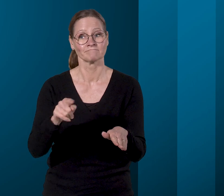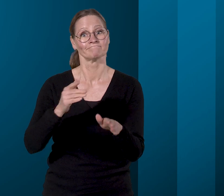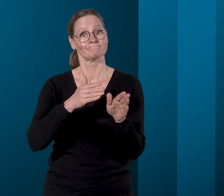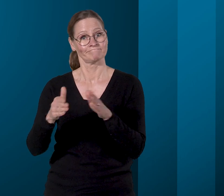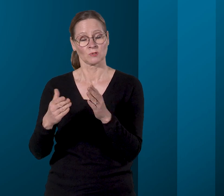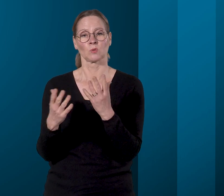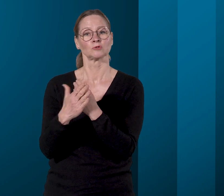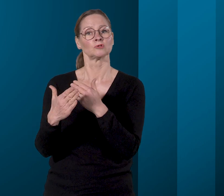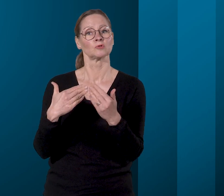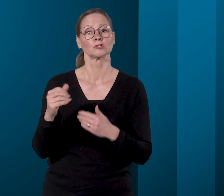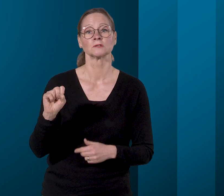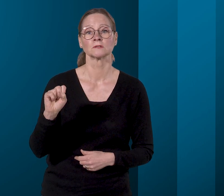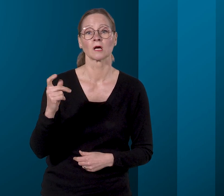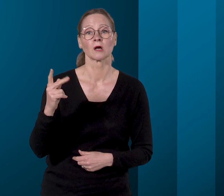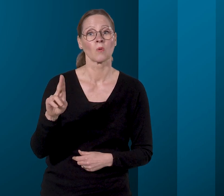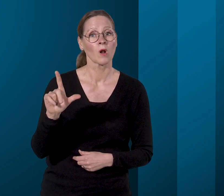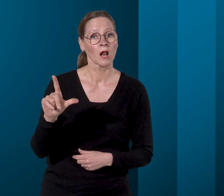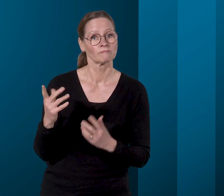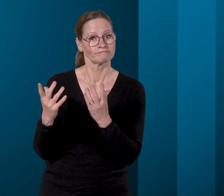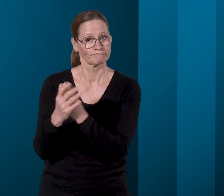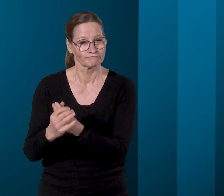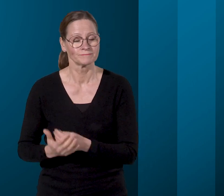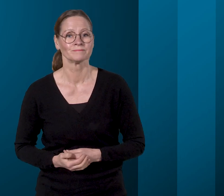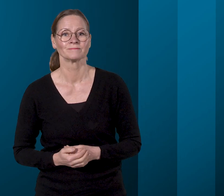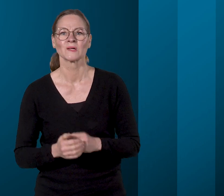joka järjestetään yhteistyössä SKULin kanssa.